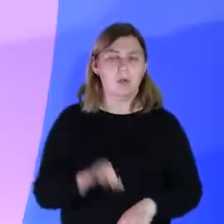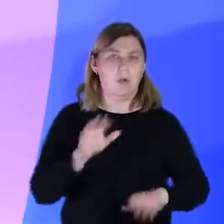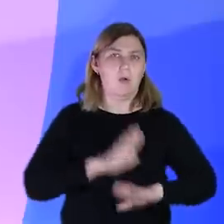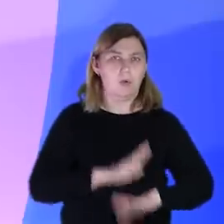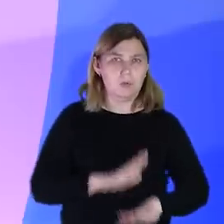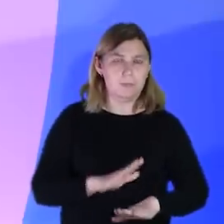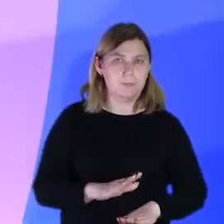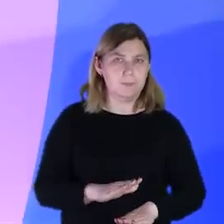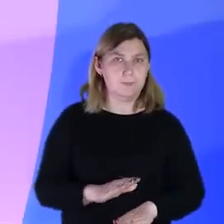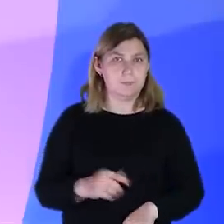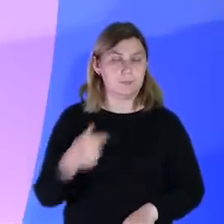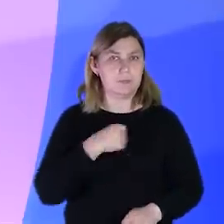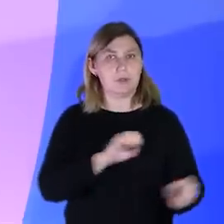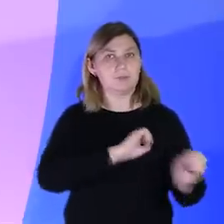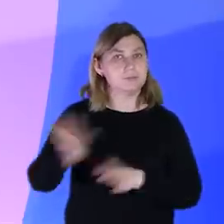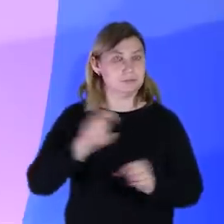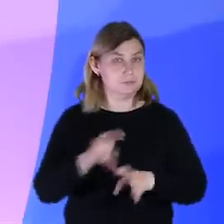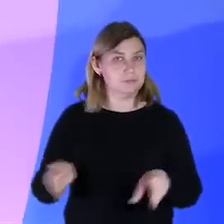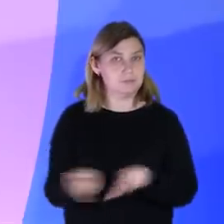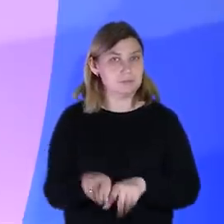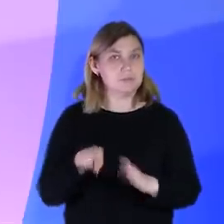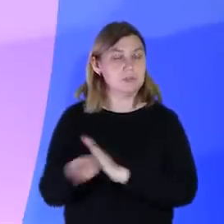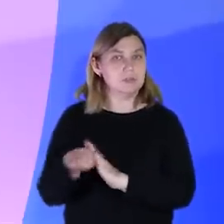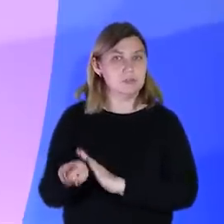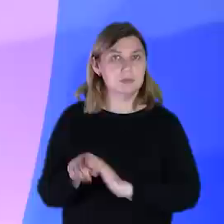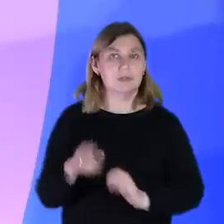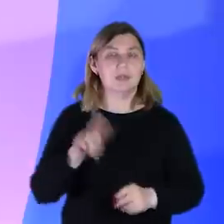dlatego że my też przerzucaliśmy swoich wywiadowców na wschodnią stronę.